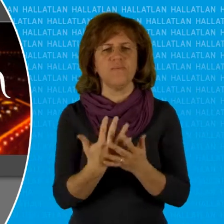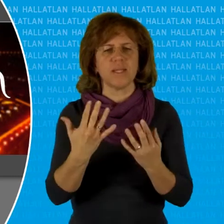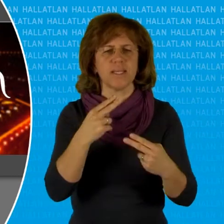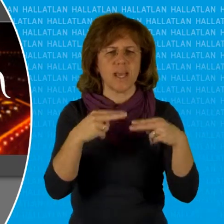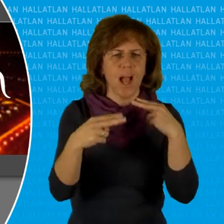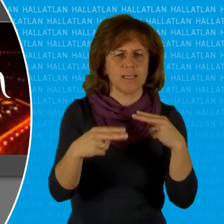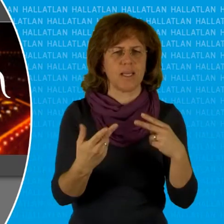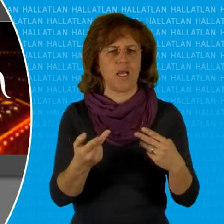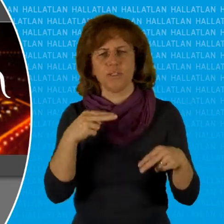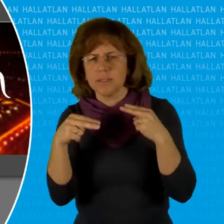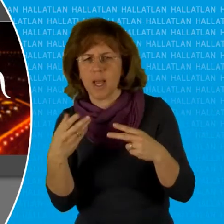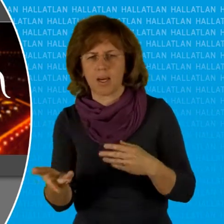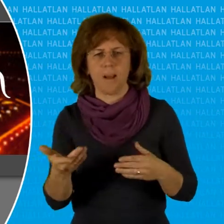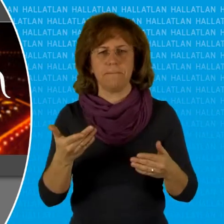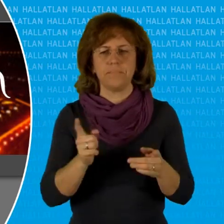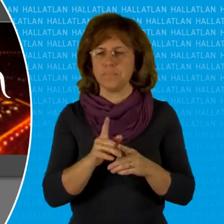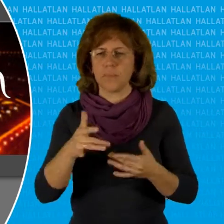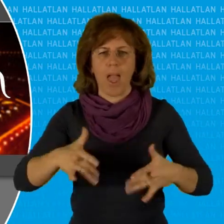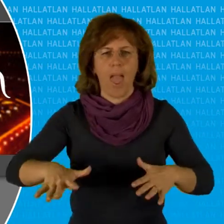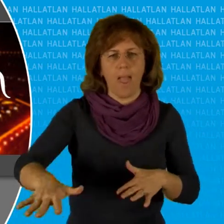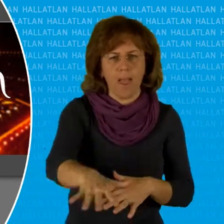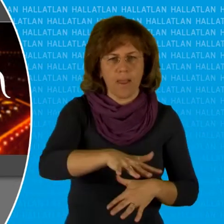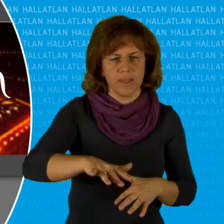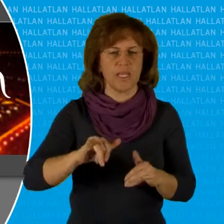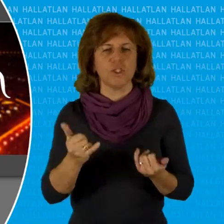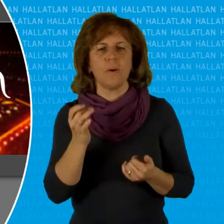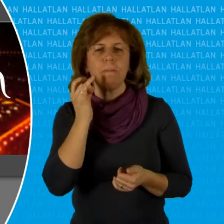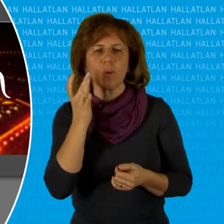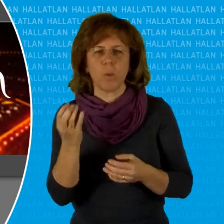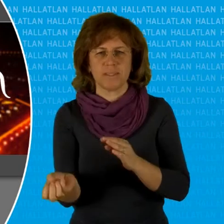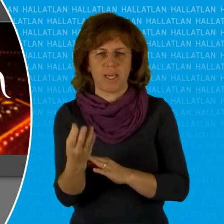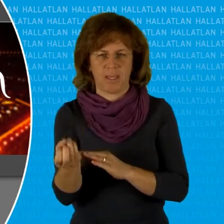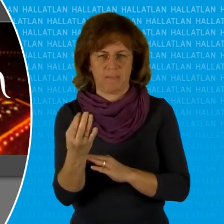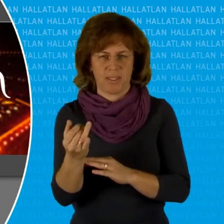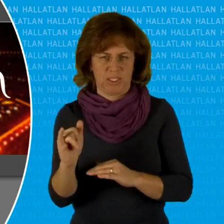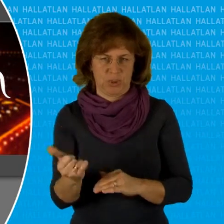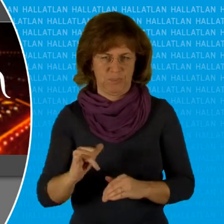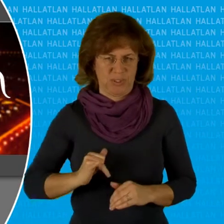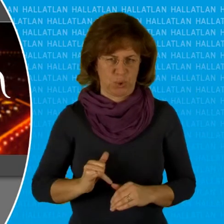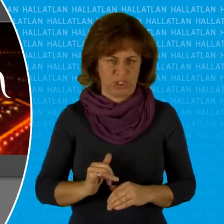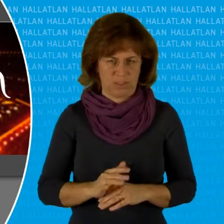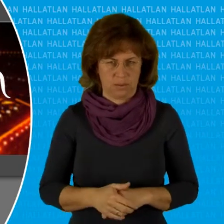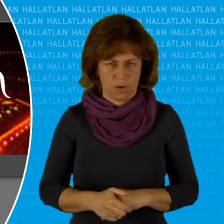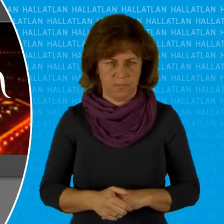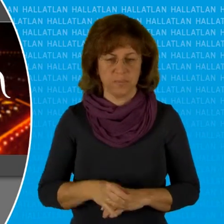a vendéglátást helyi és biotermékekből biztosítják,